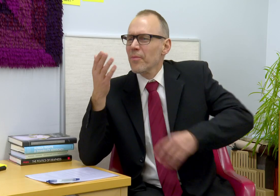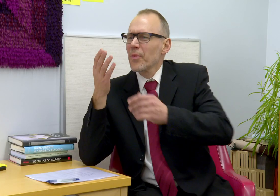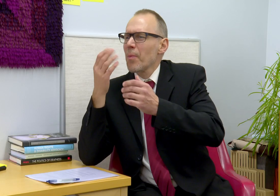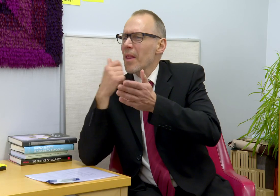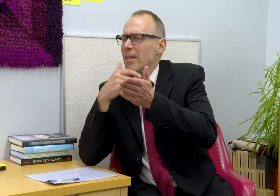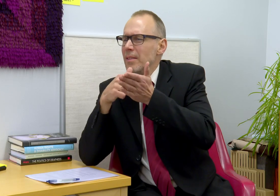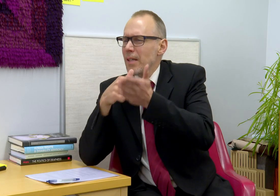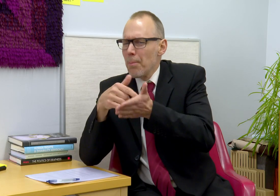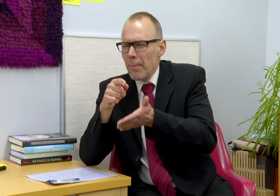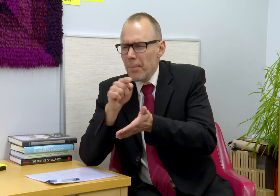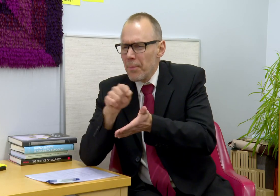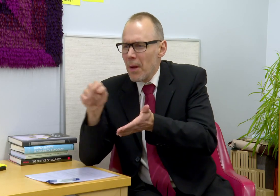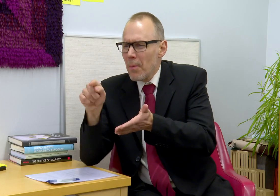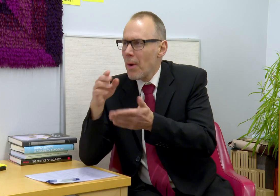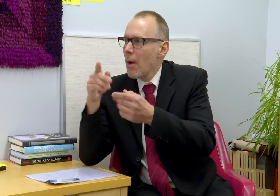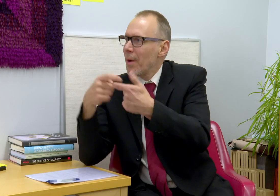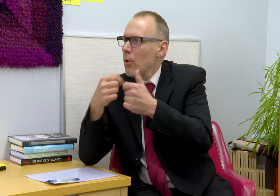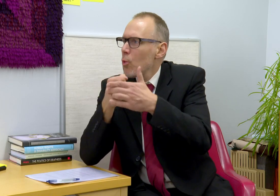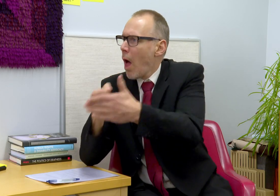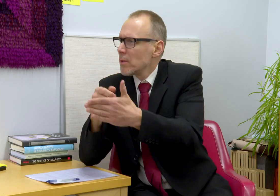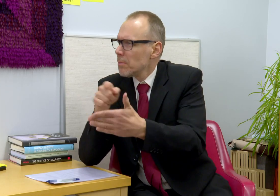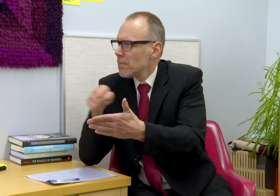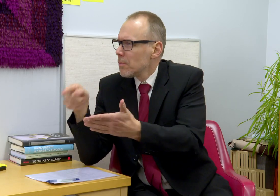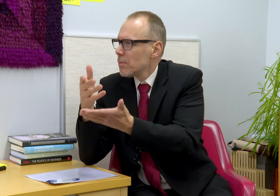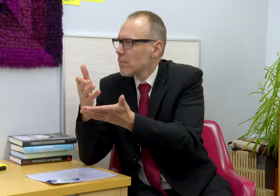Millä tavoin perheitä sitten tuetaan?